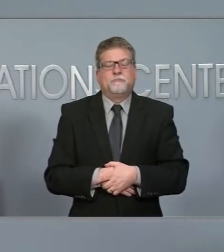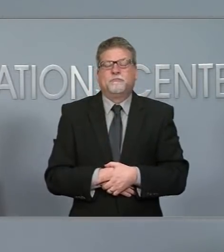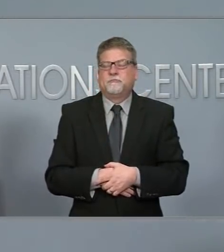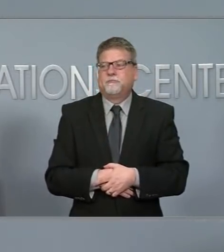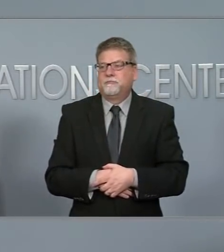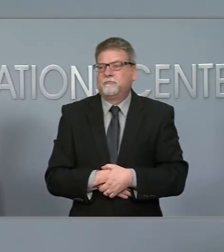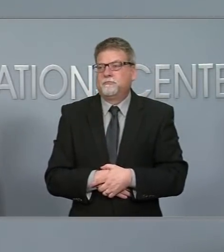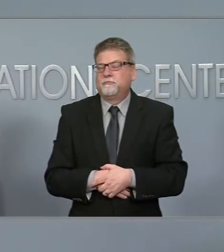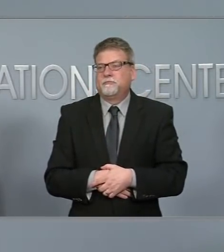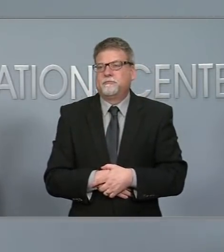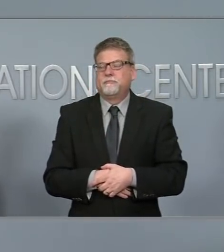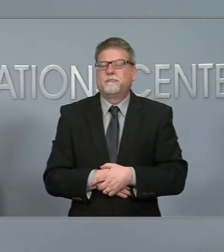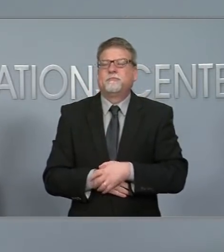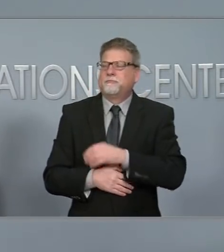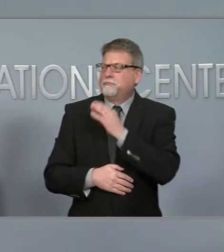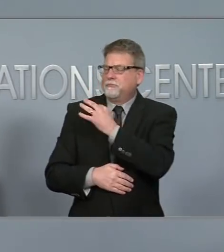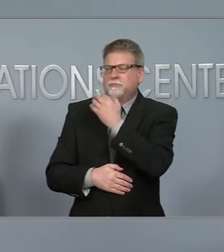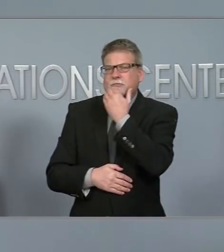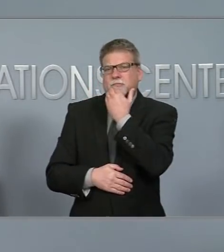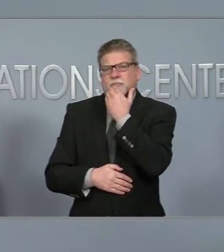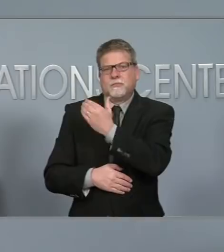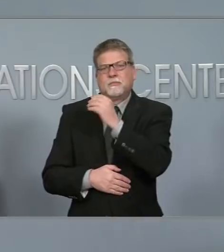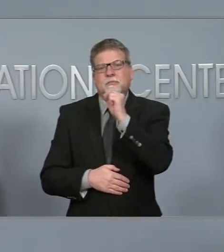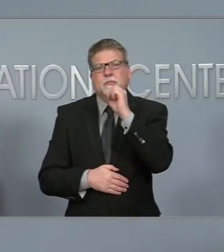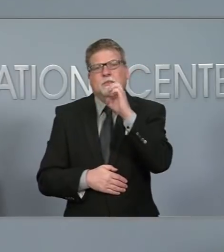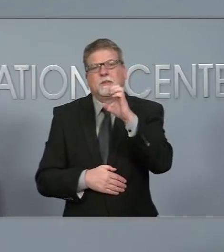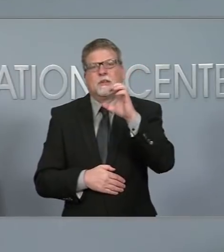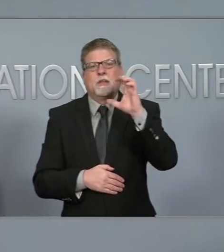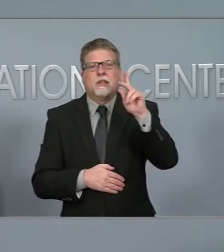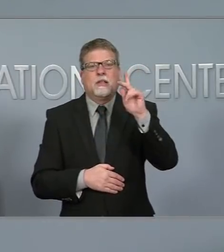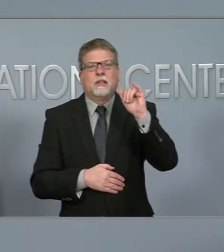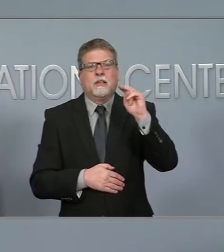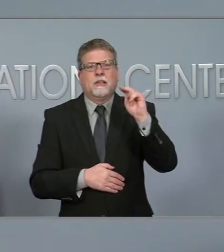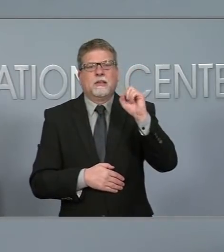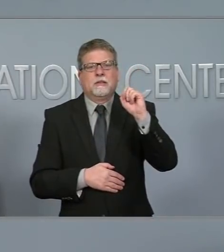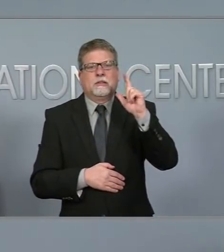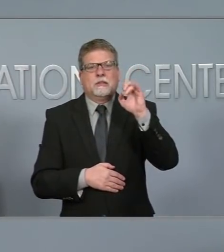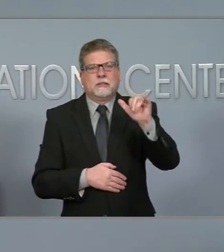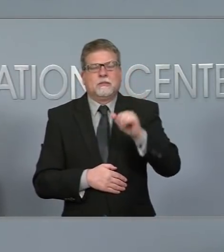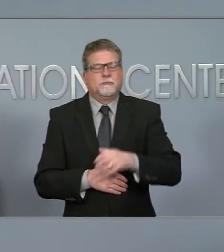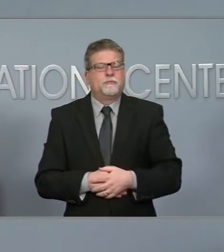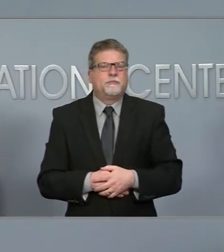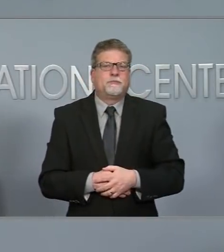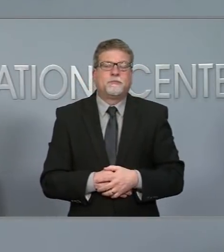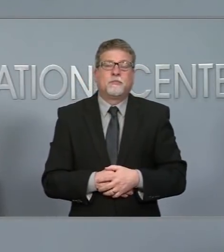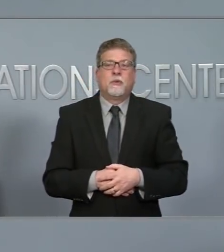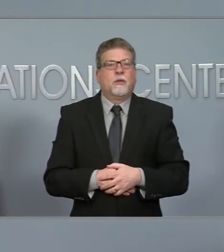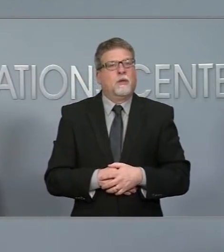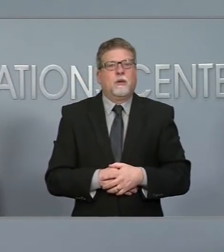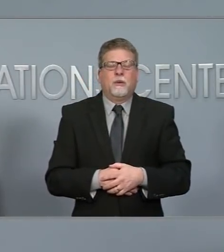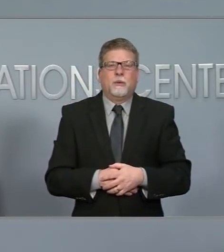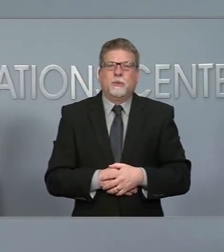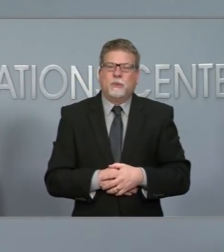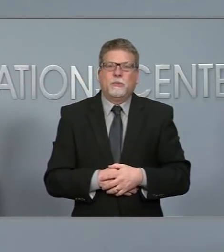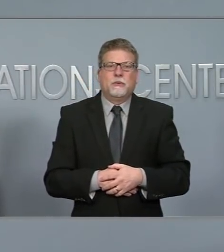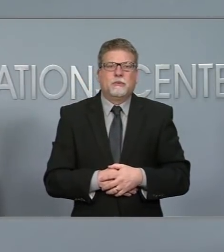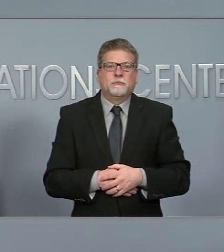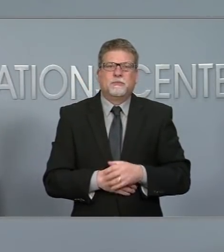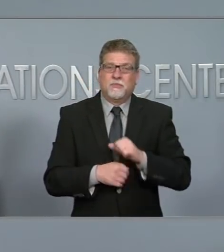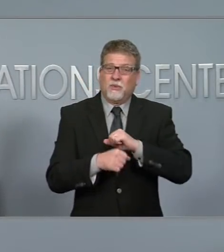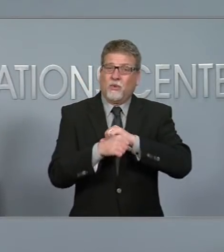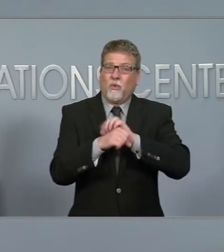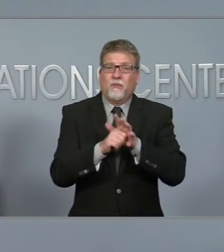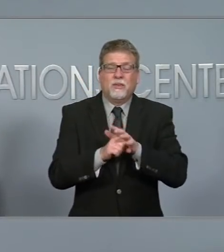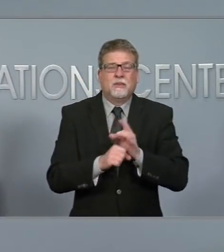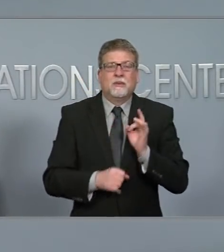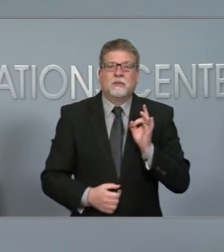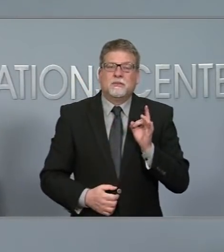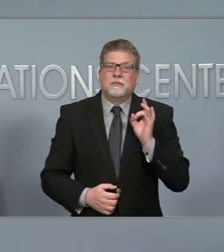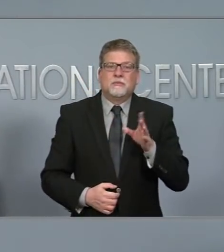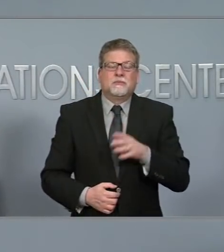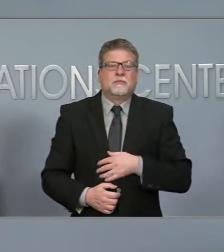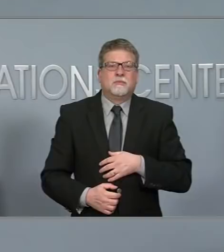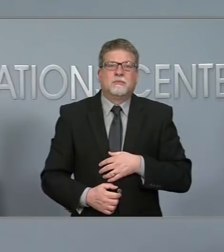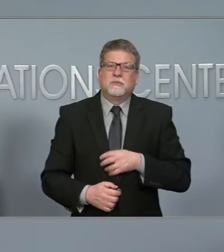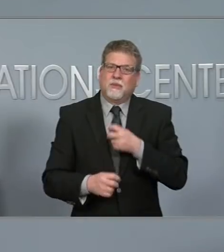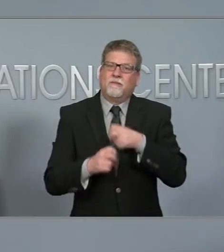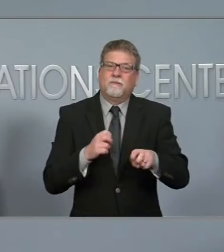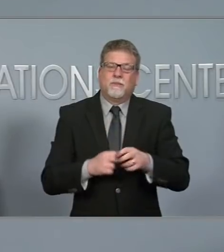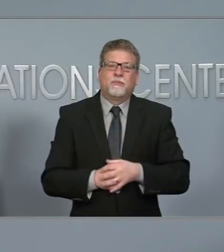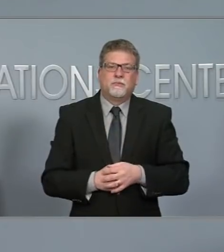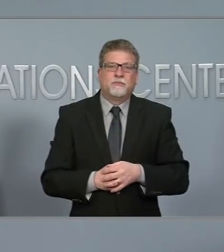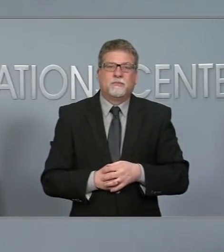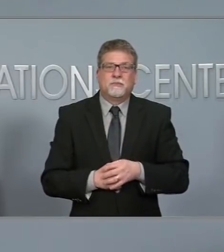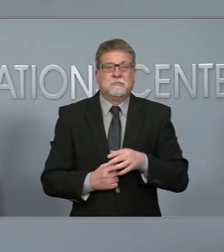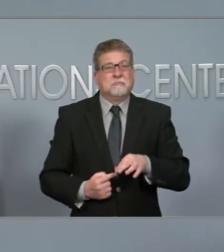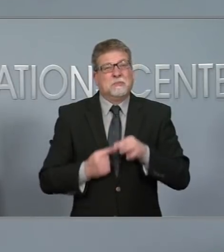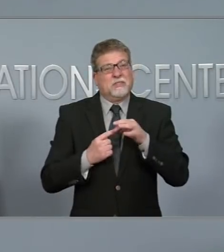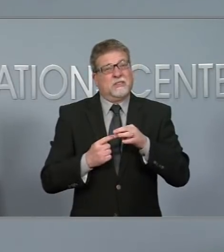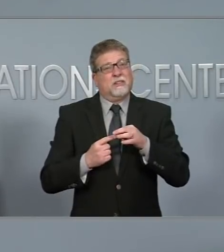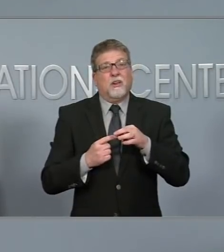para mayor información ahora